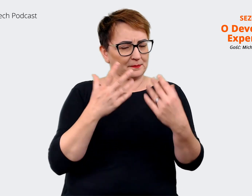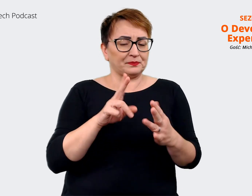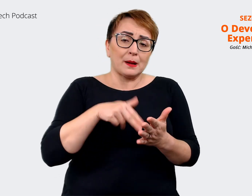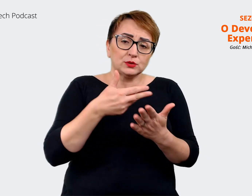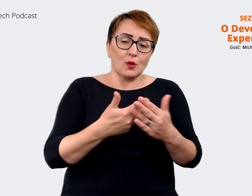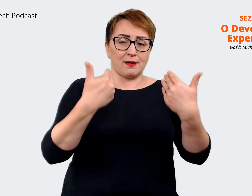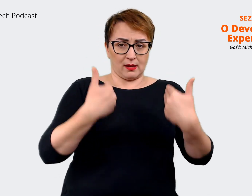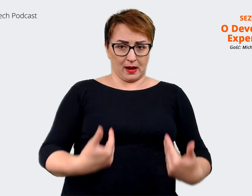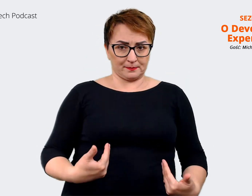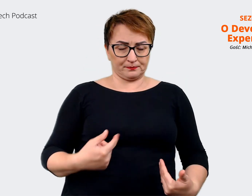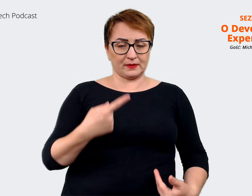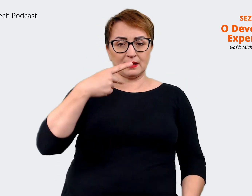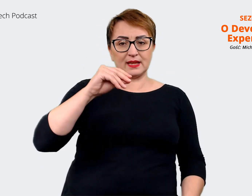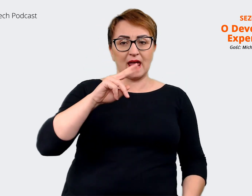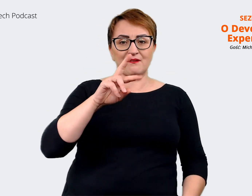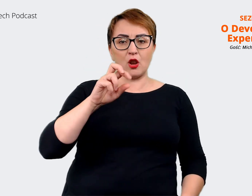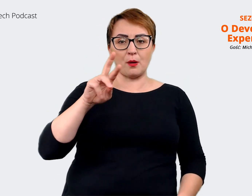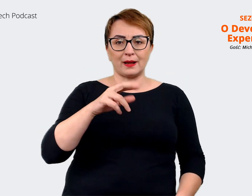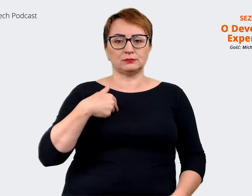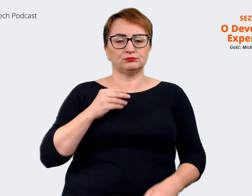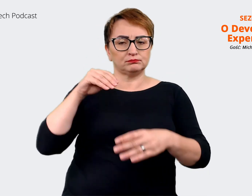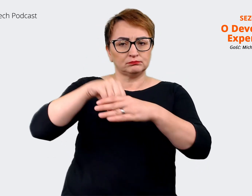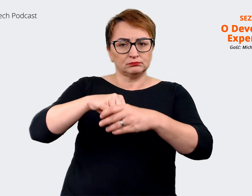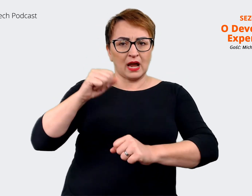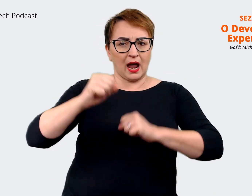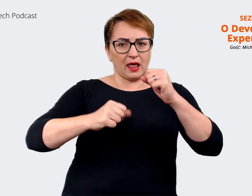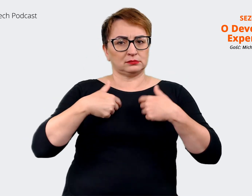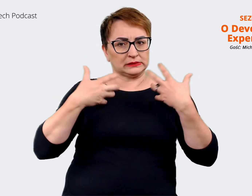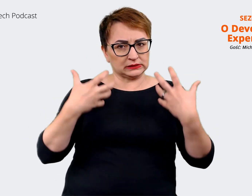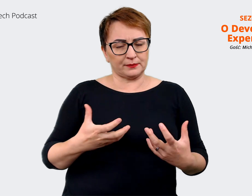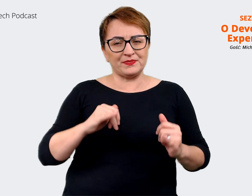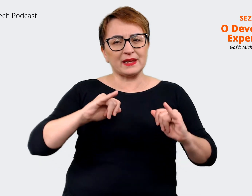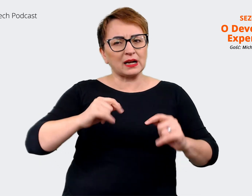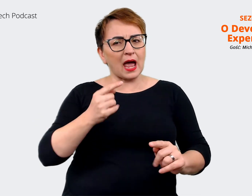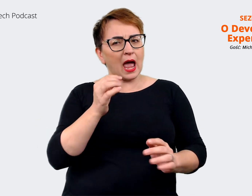że jestem developerem, który chce do Allegro dołączyć. Jakie elementy tego